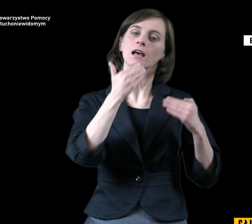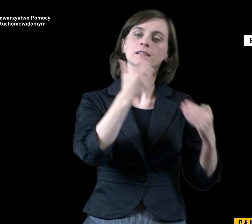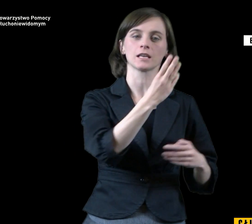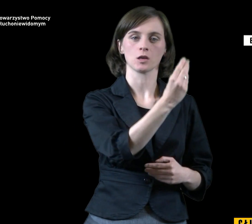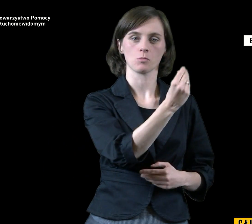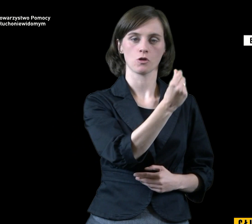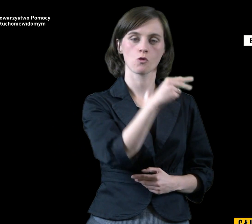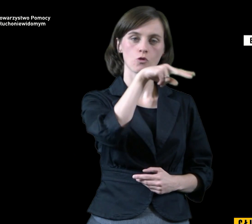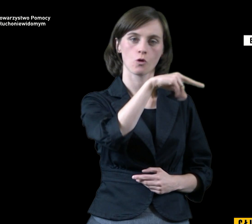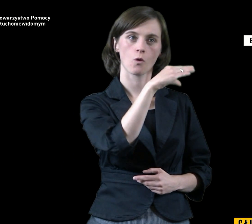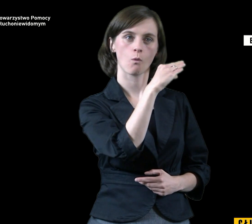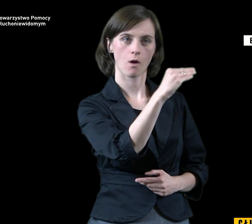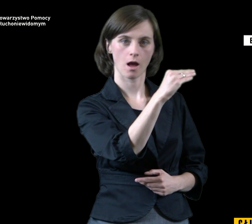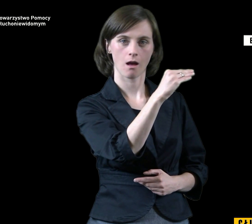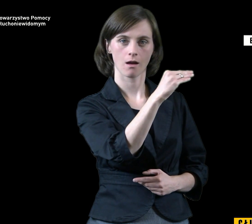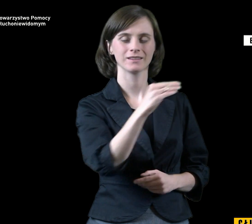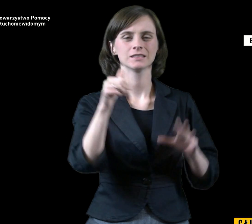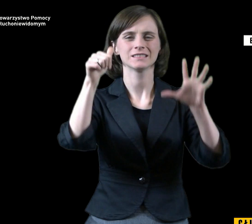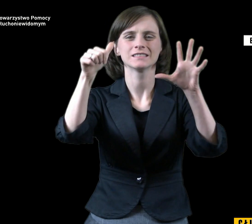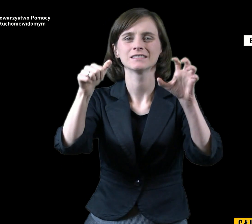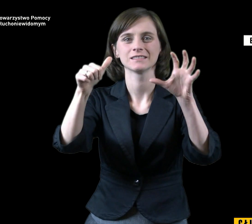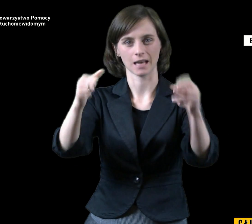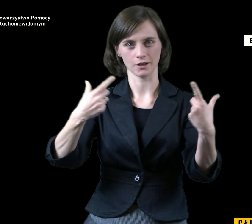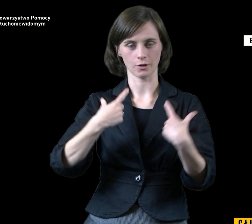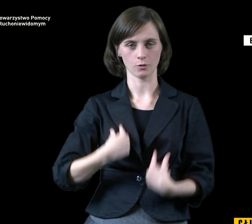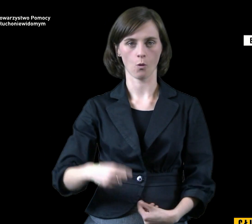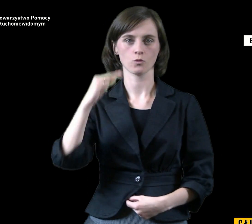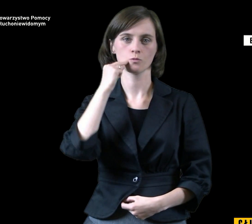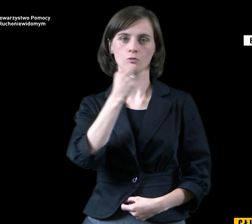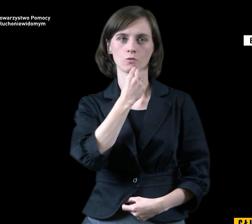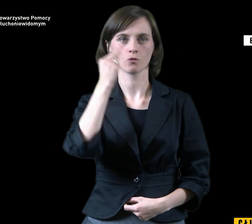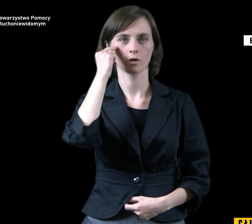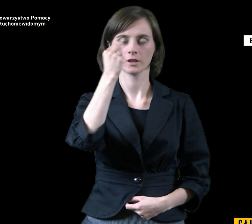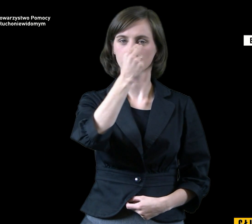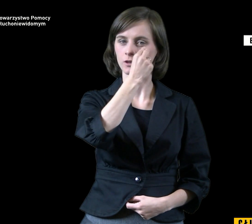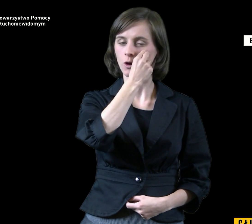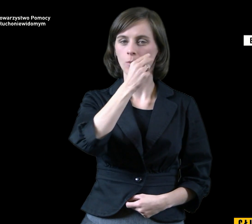Dzięki środkom z Unii Europejskiej aż 600 osób głuchoniewidomych